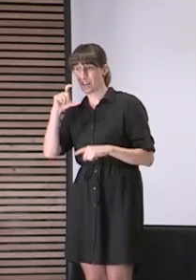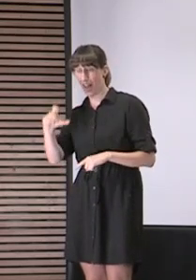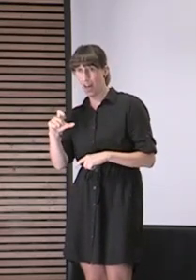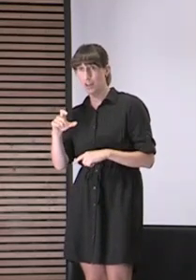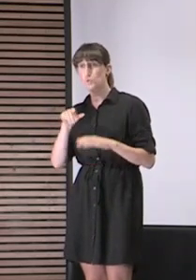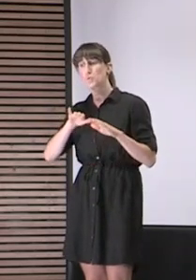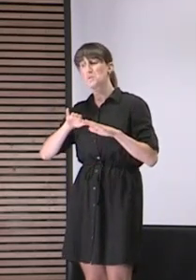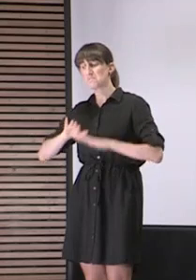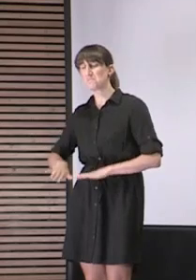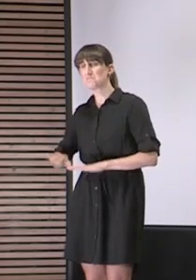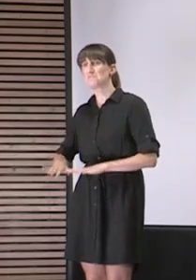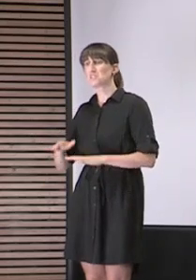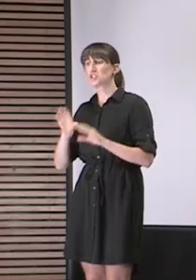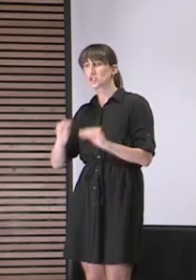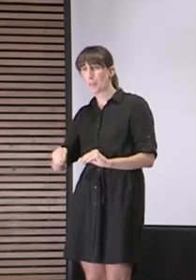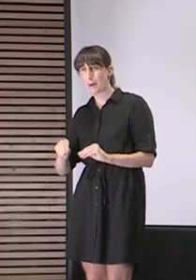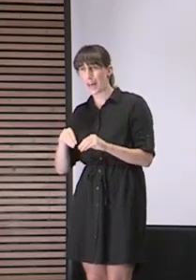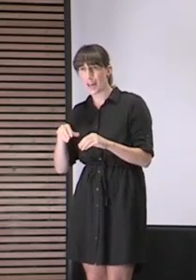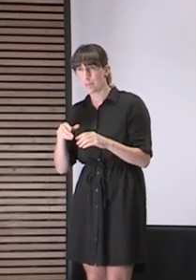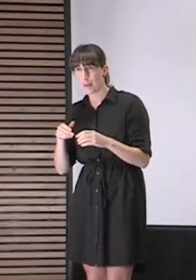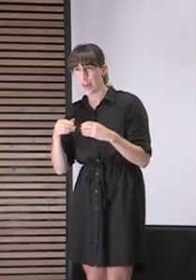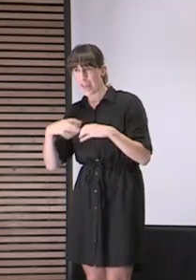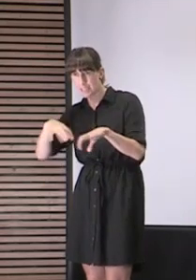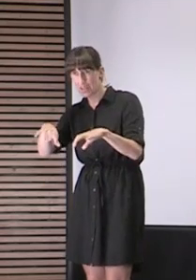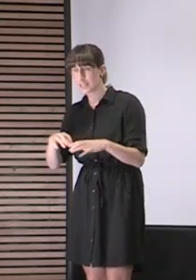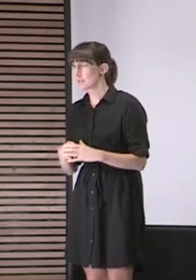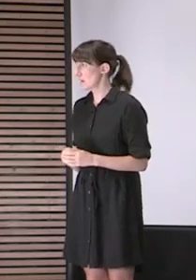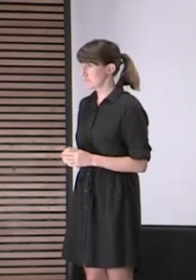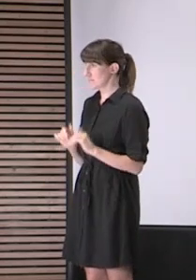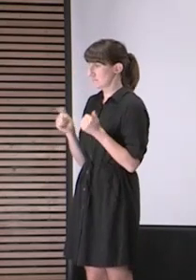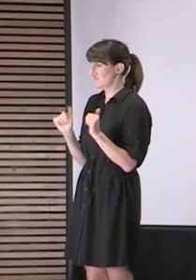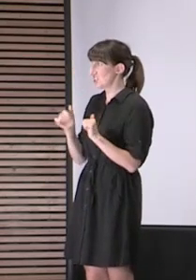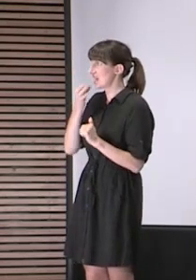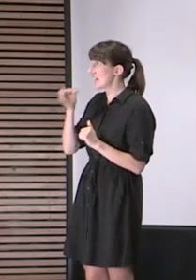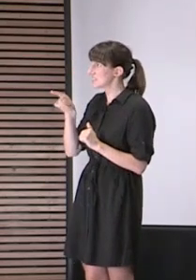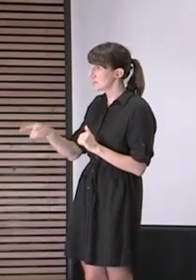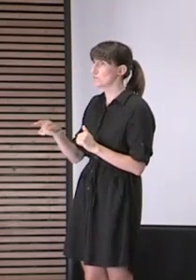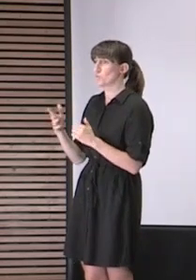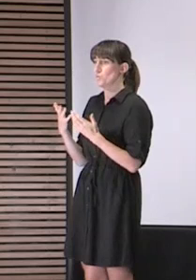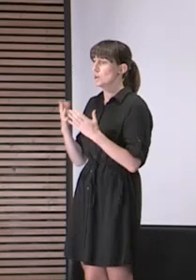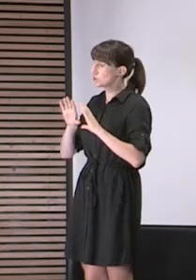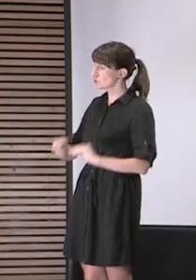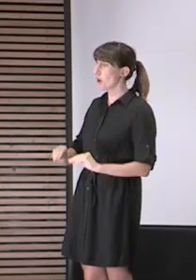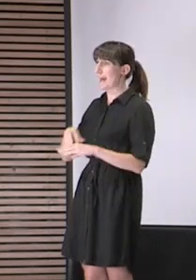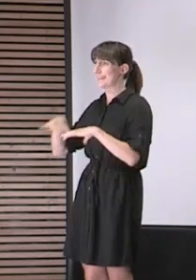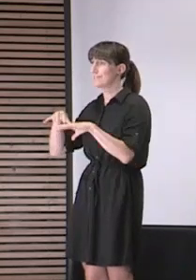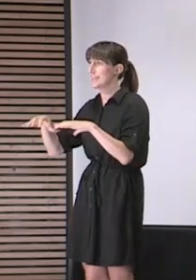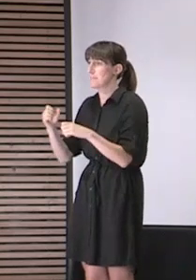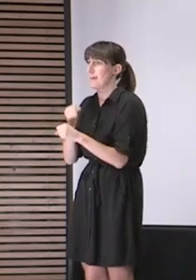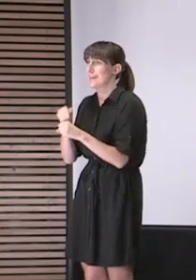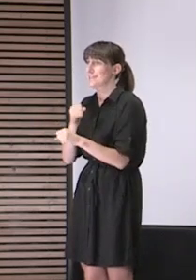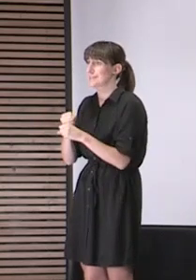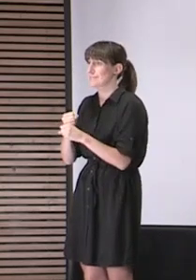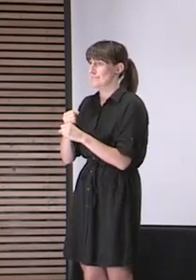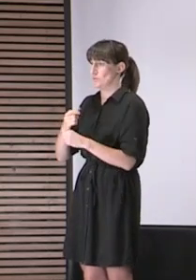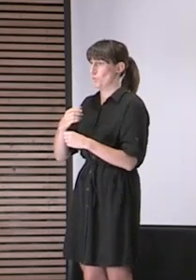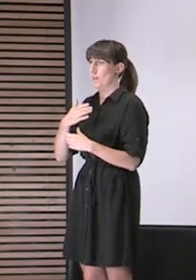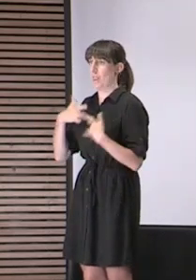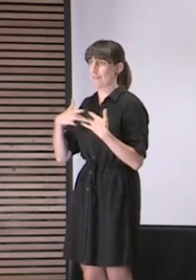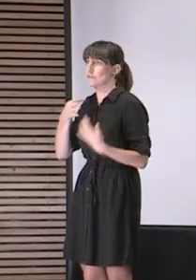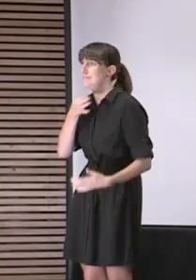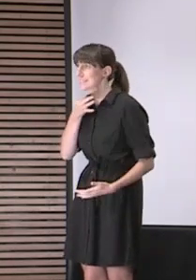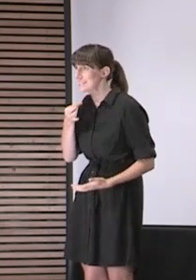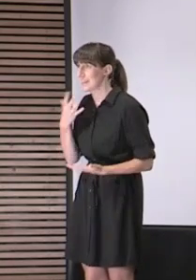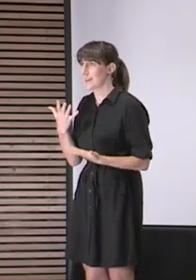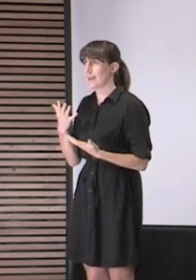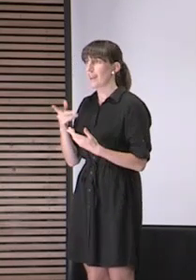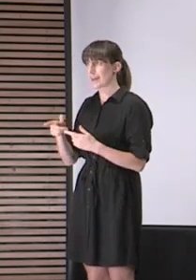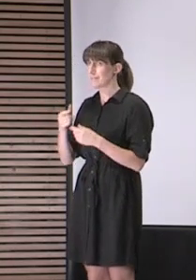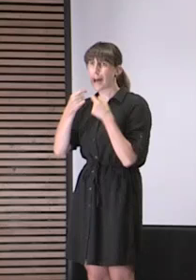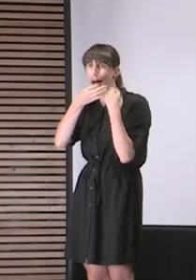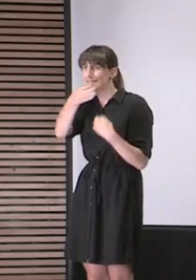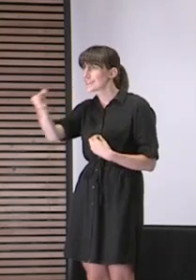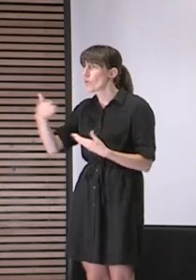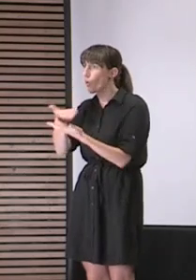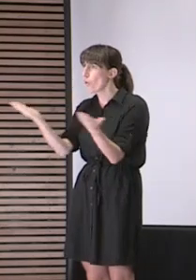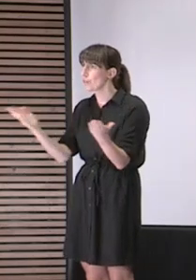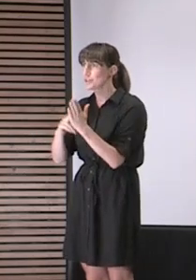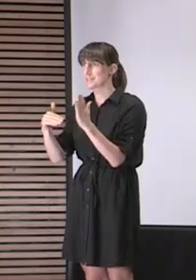públicamente sus actividades.